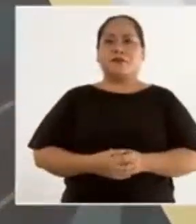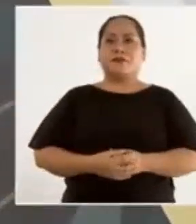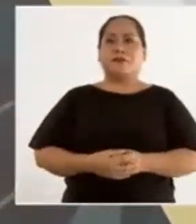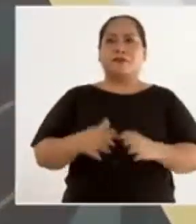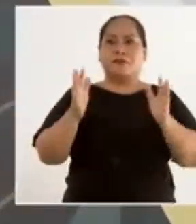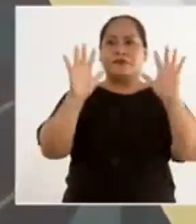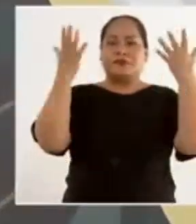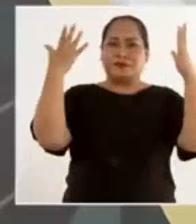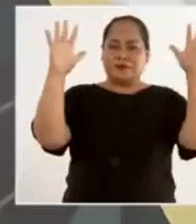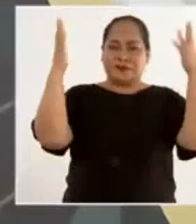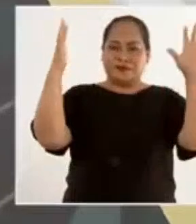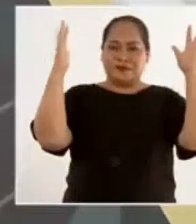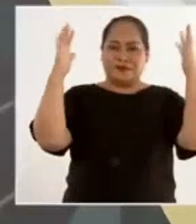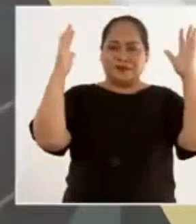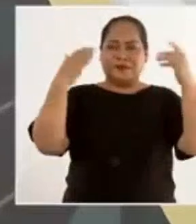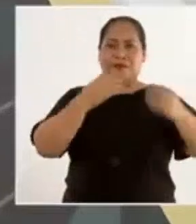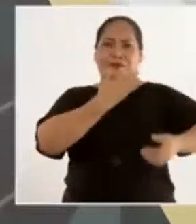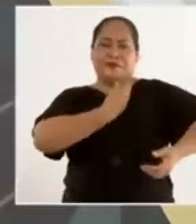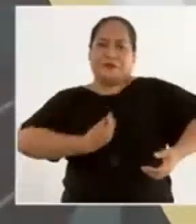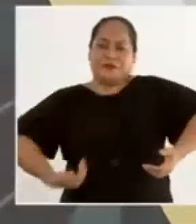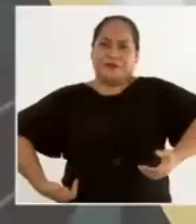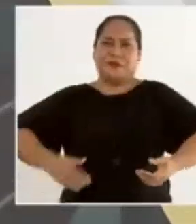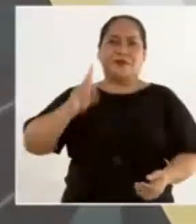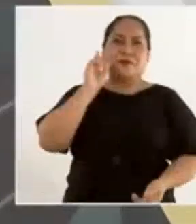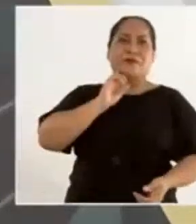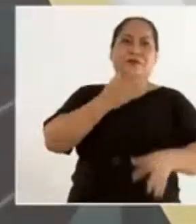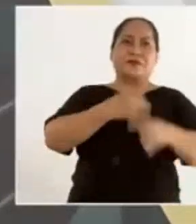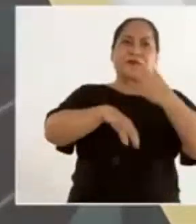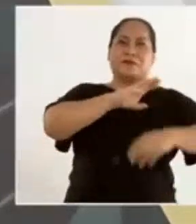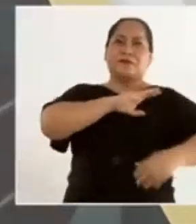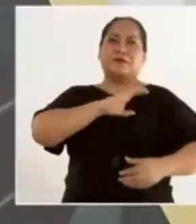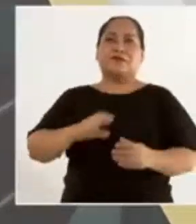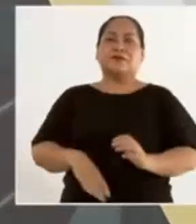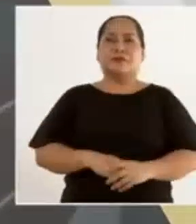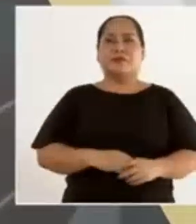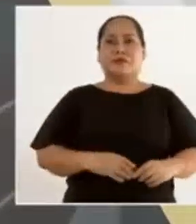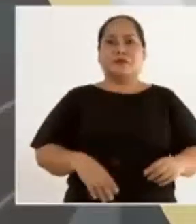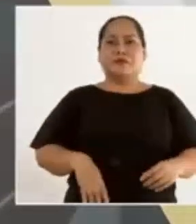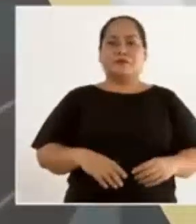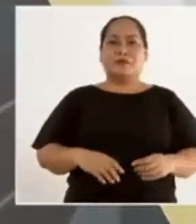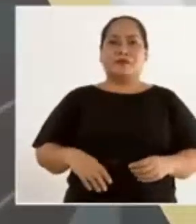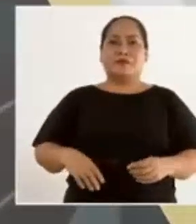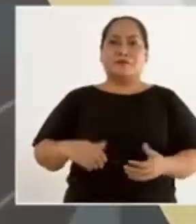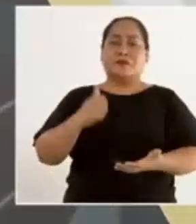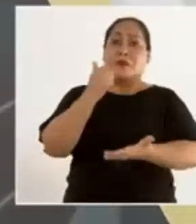el día de ayer también autorizó dos sustituciones durante el